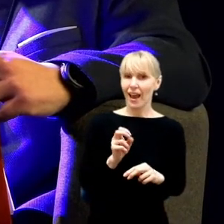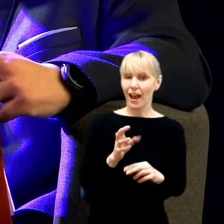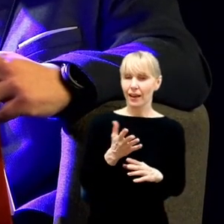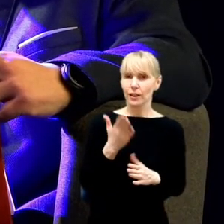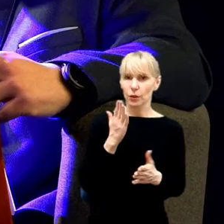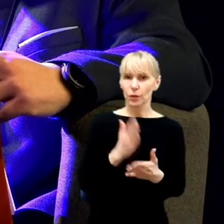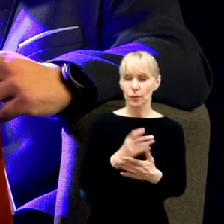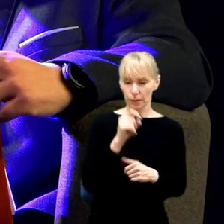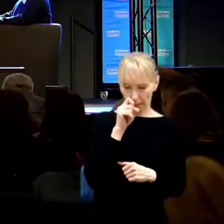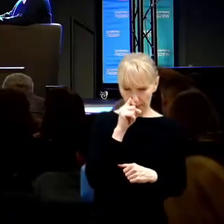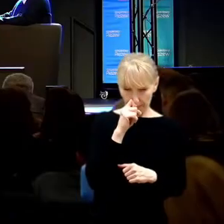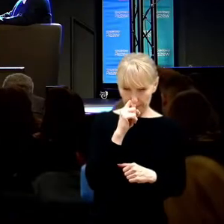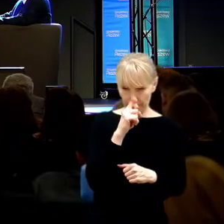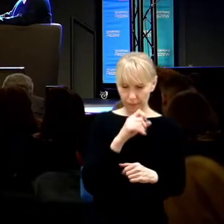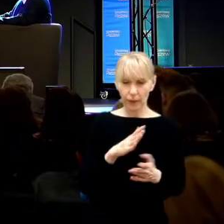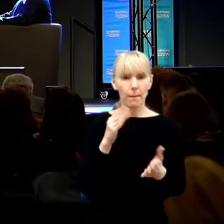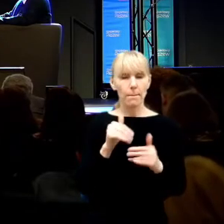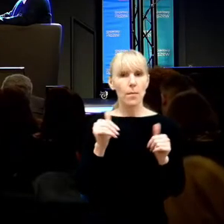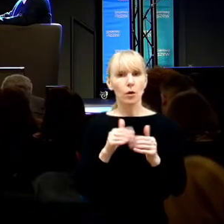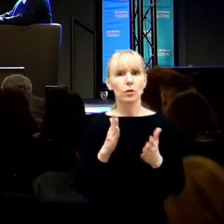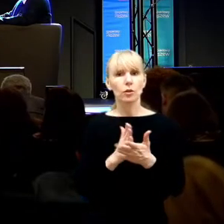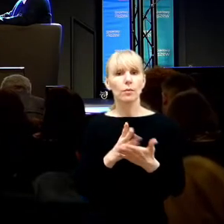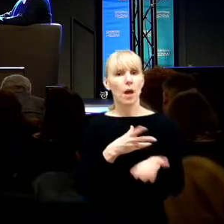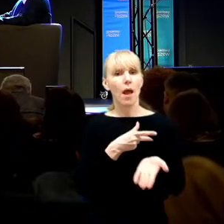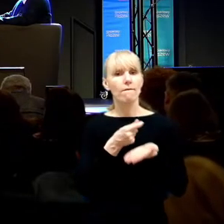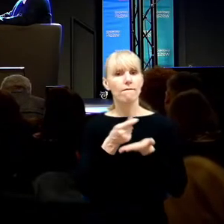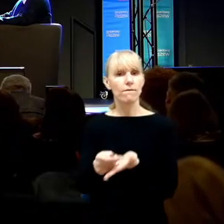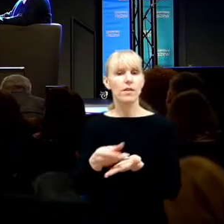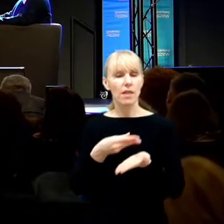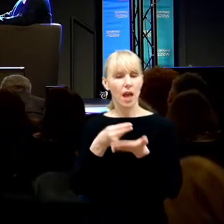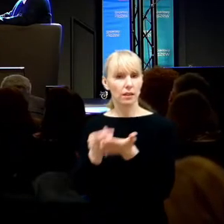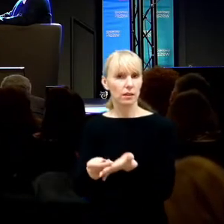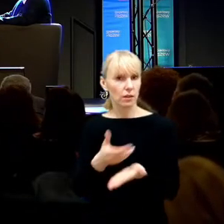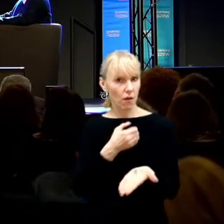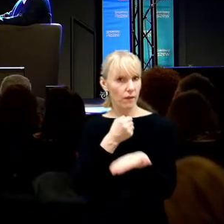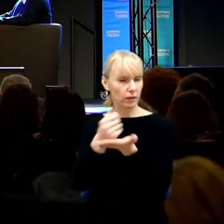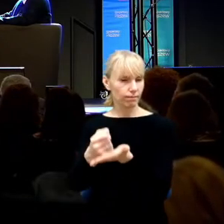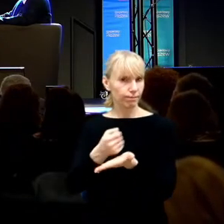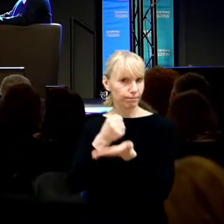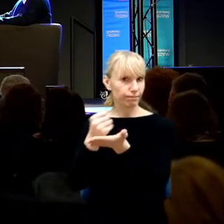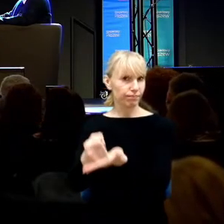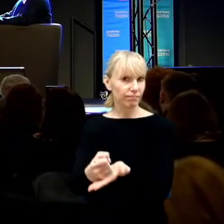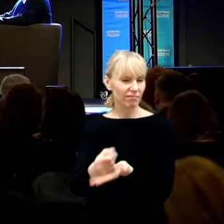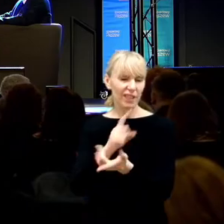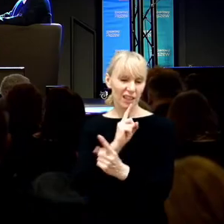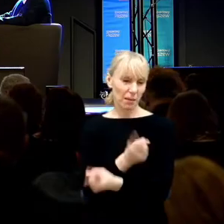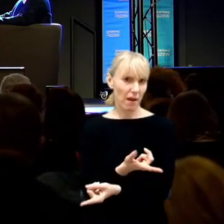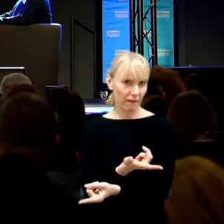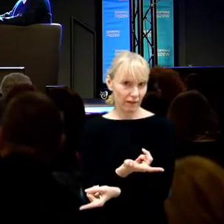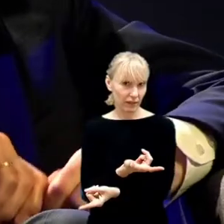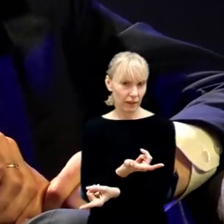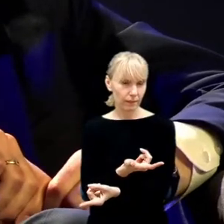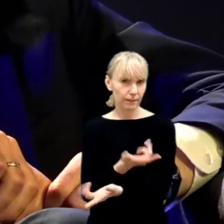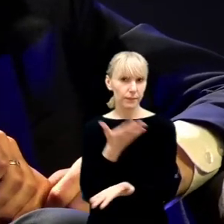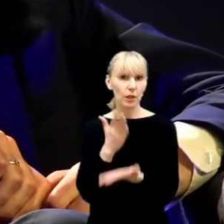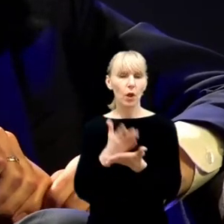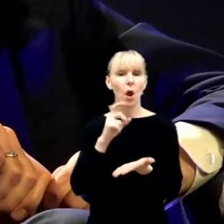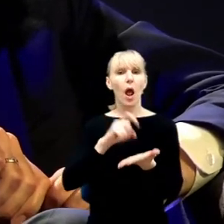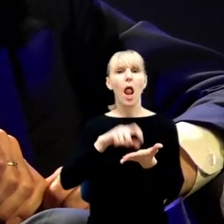mogliśmy finansować tylko i wyłącznie przedsięwzięcia, które remonty lokalów, które były wyłączone